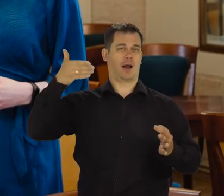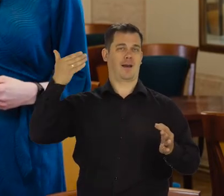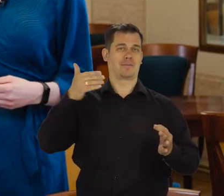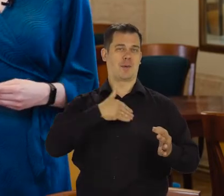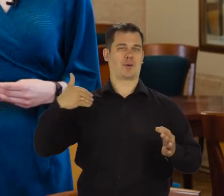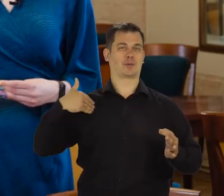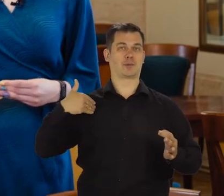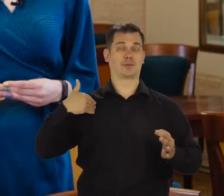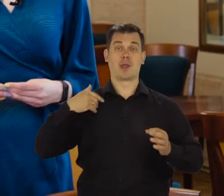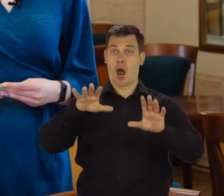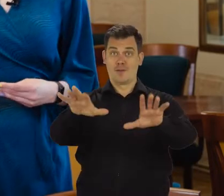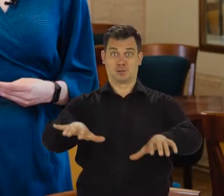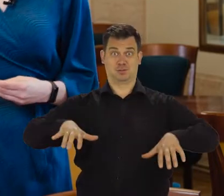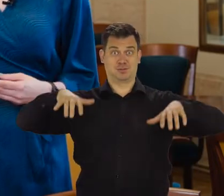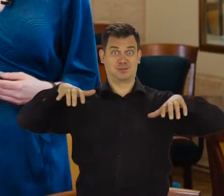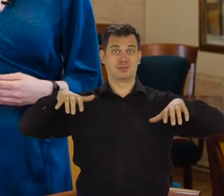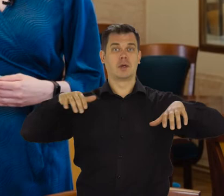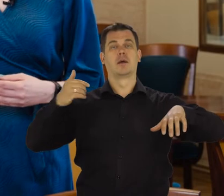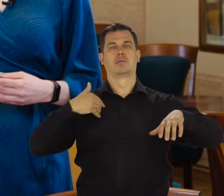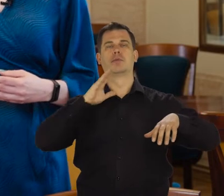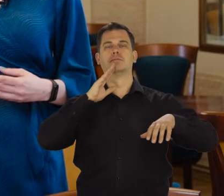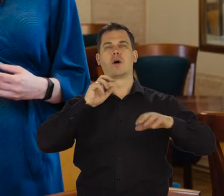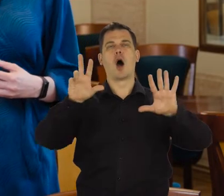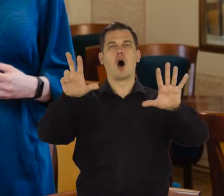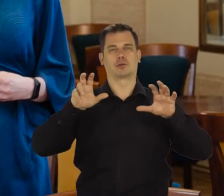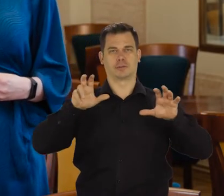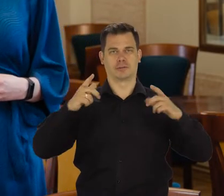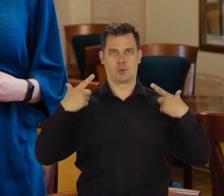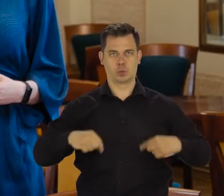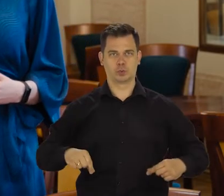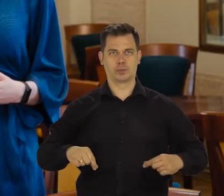Co ciekawe, widownia została zaprojektowana na 800 widzów.